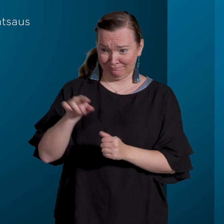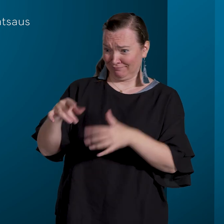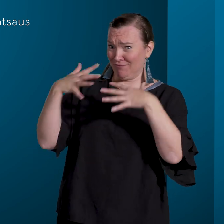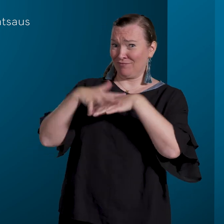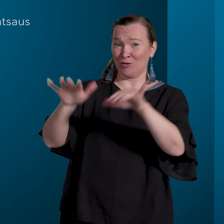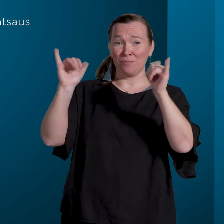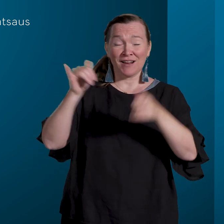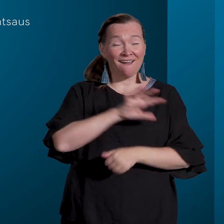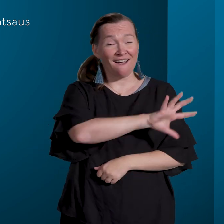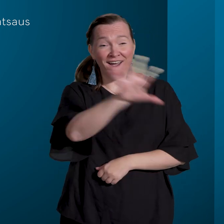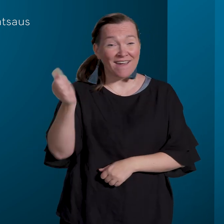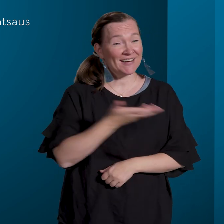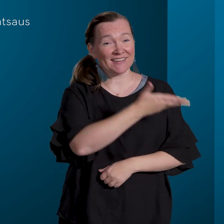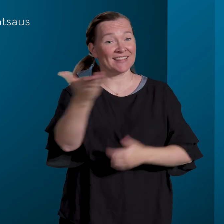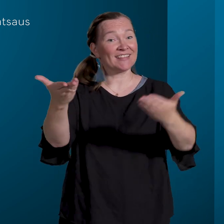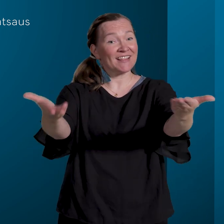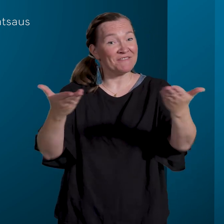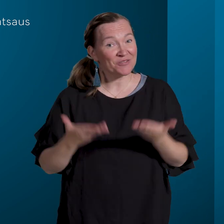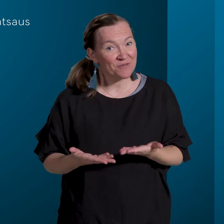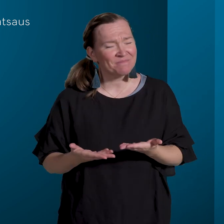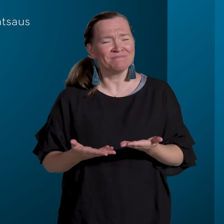Näihin bileisiin ovat kaikki tervetulleita, -